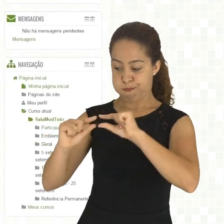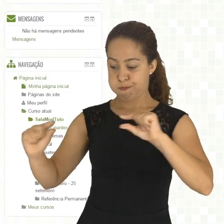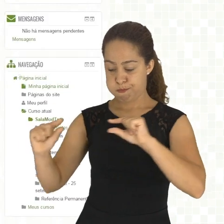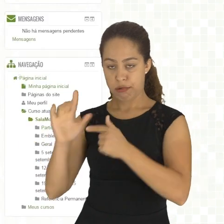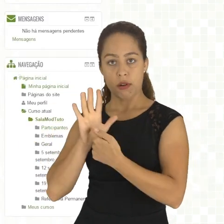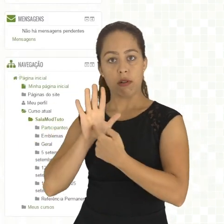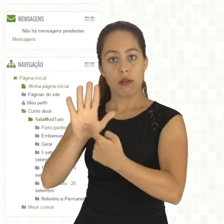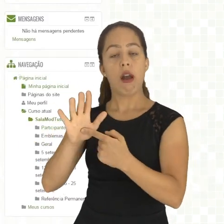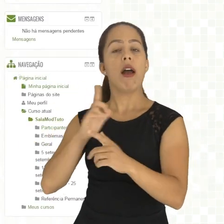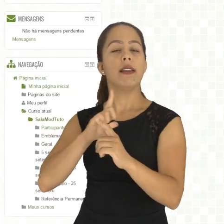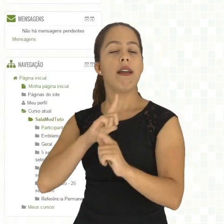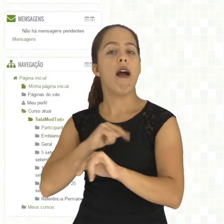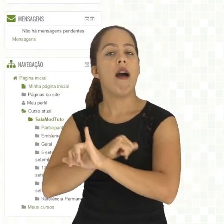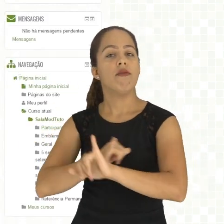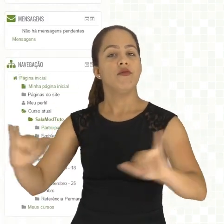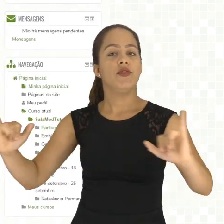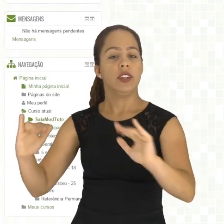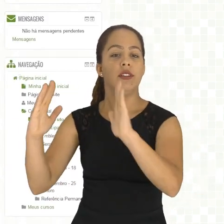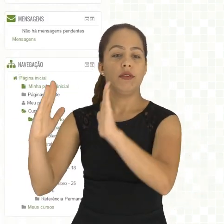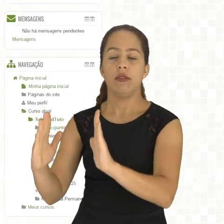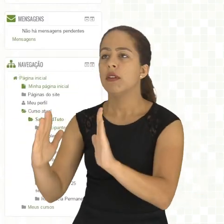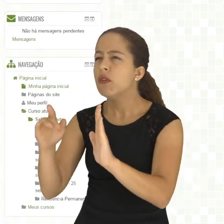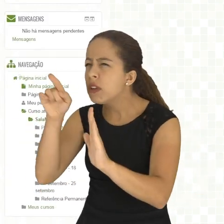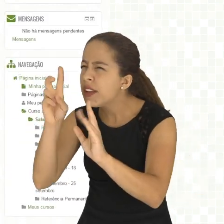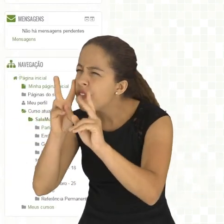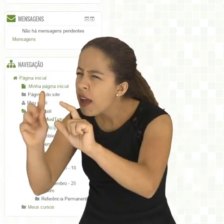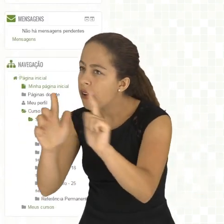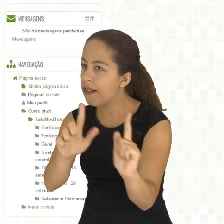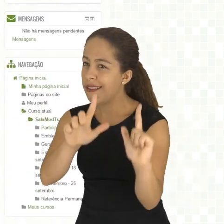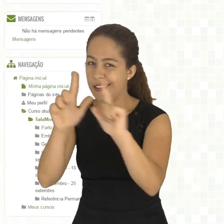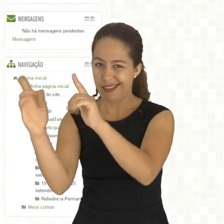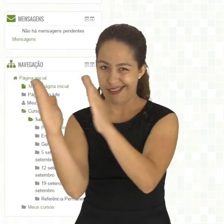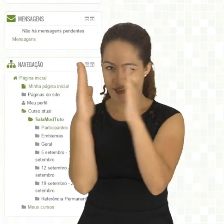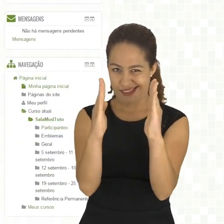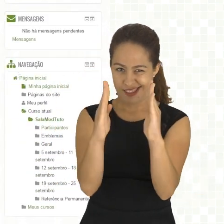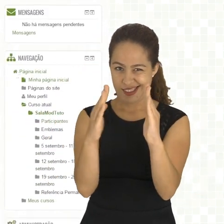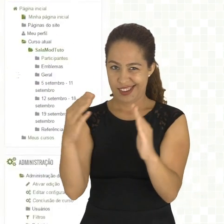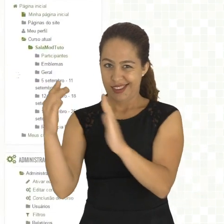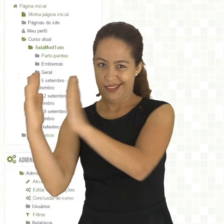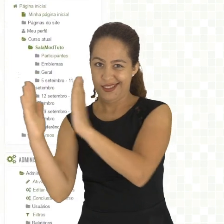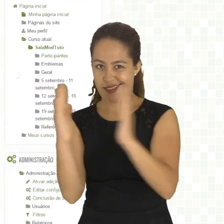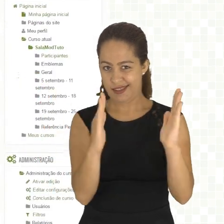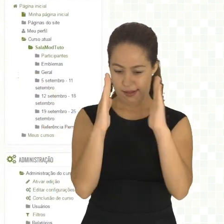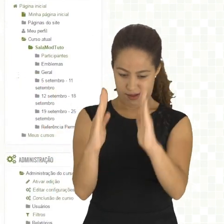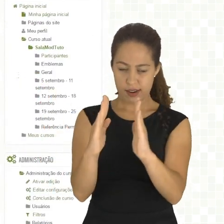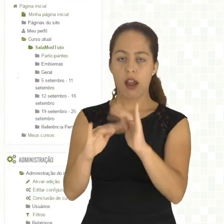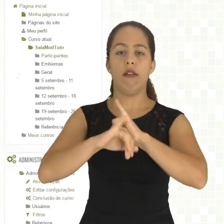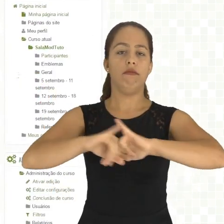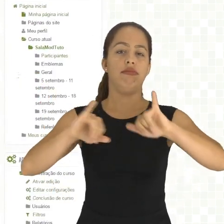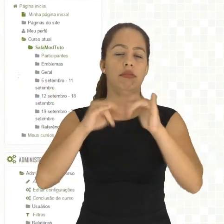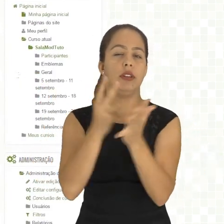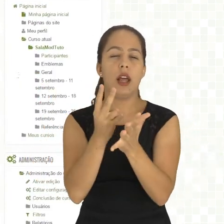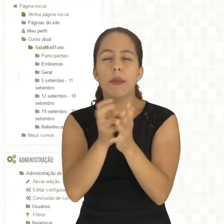notícias aparecem aqui. Não é fácil